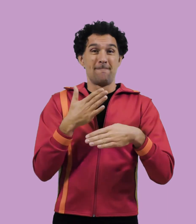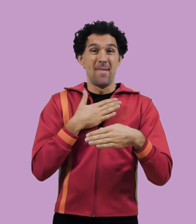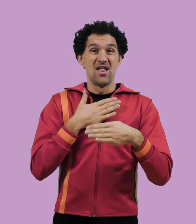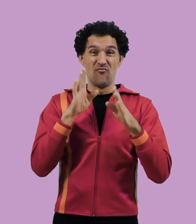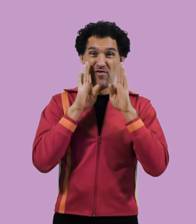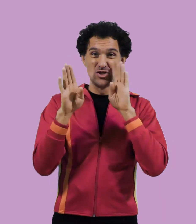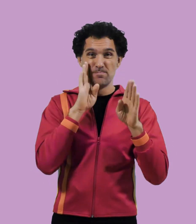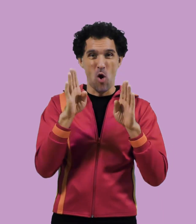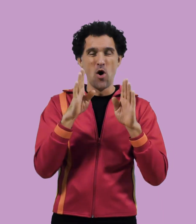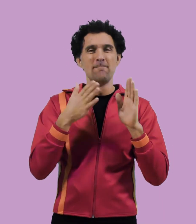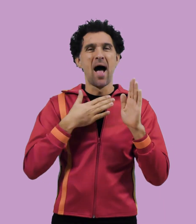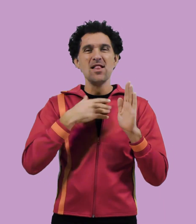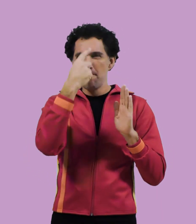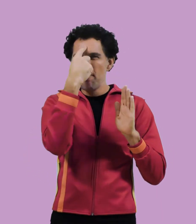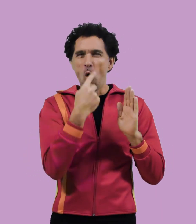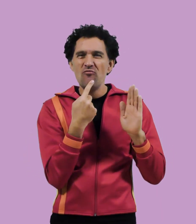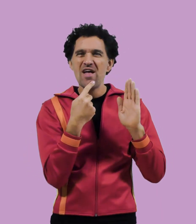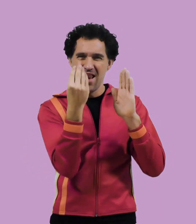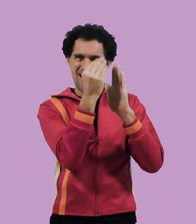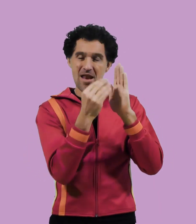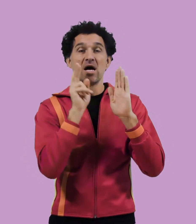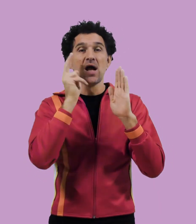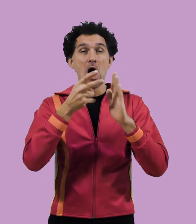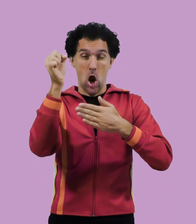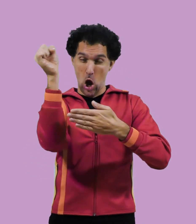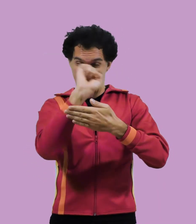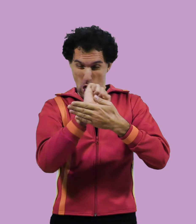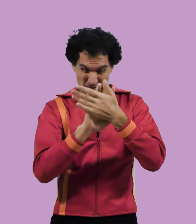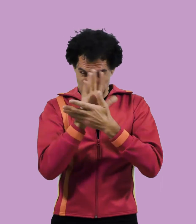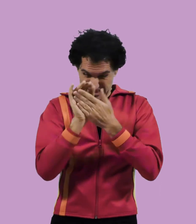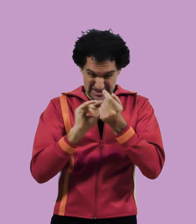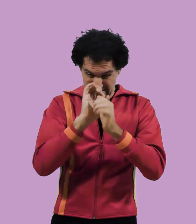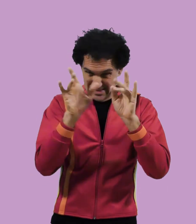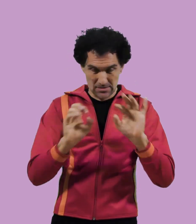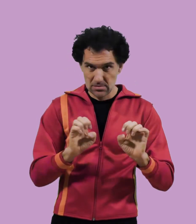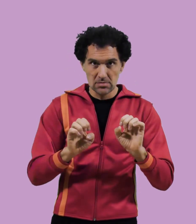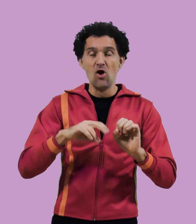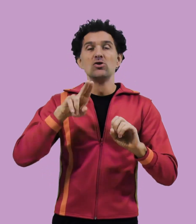Oder beispielsweise das ganze Profil löschen